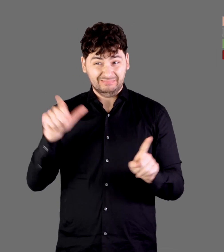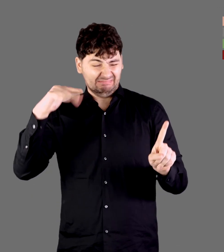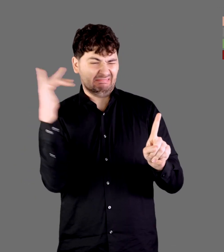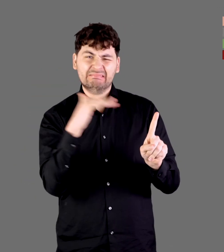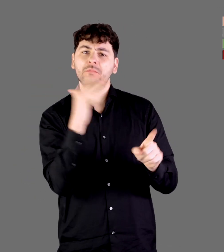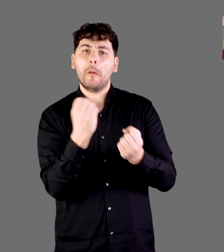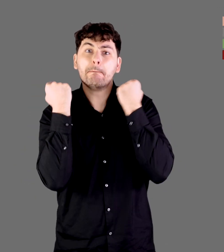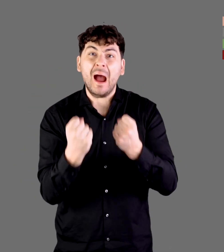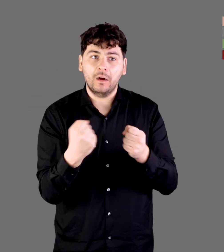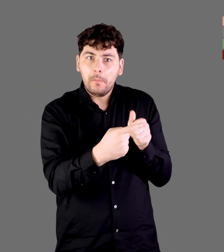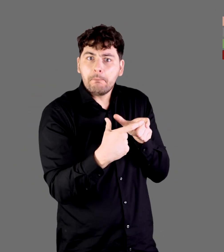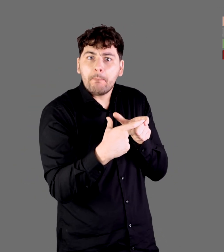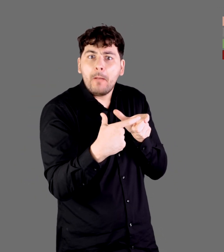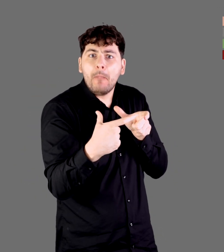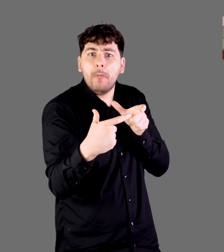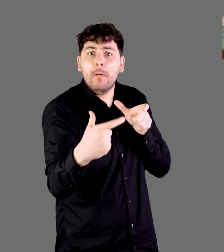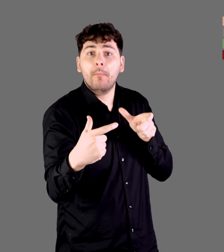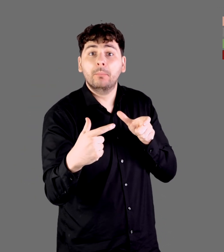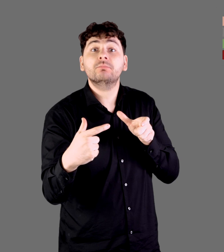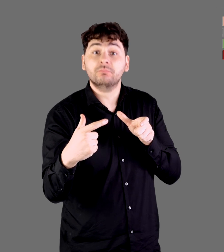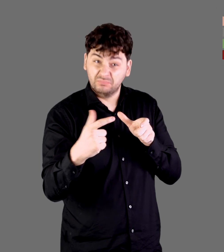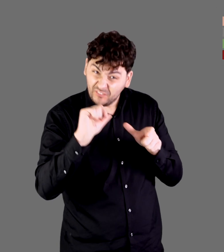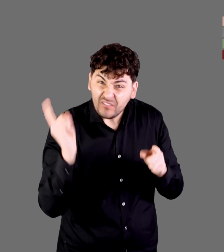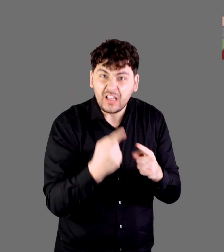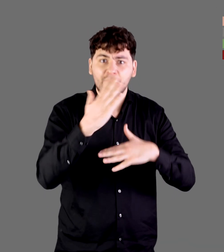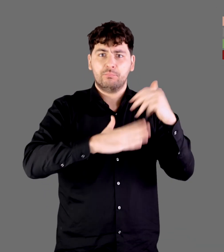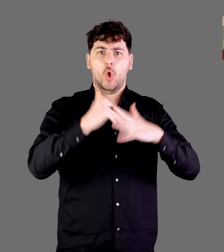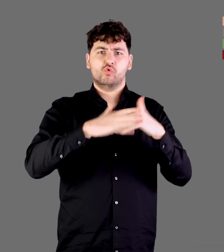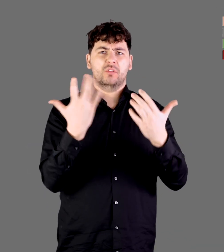Neben dem Wiederaufbau und einschneidenden Maßnahmen